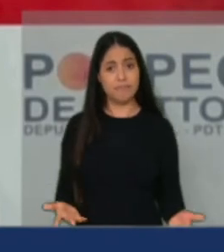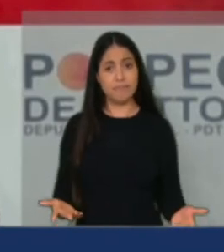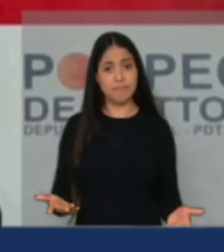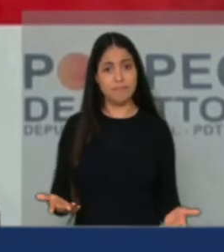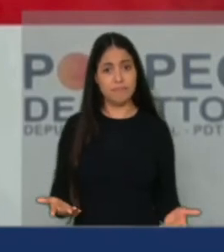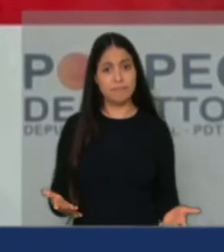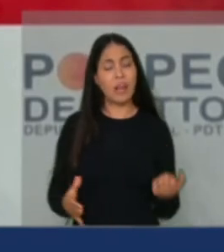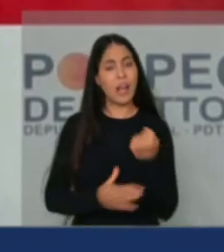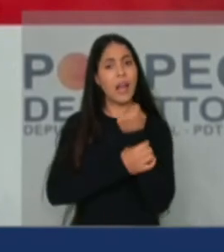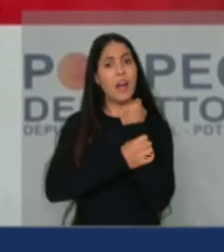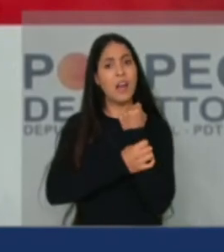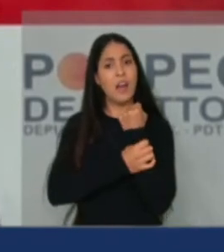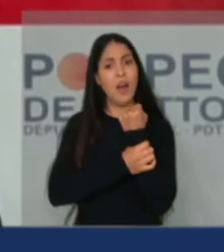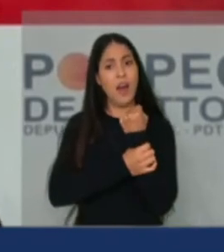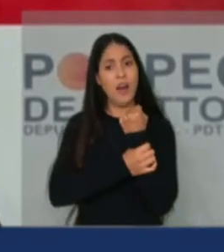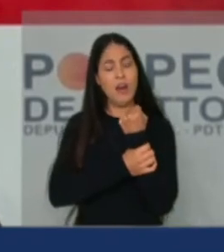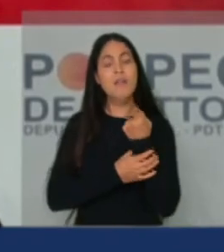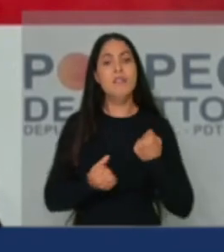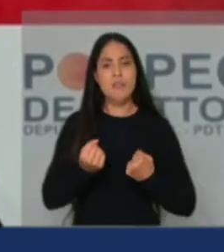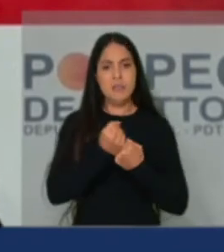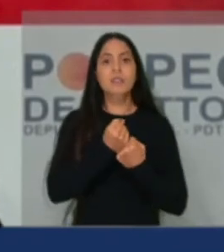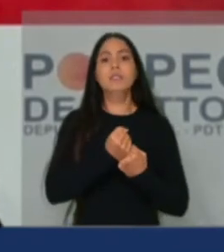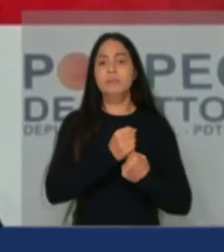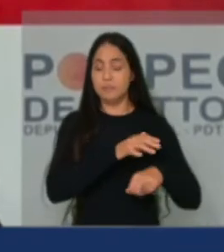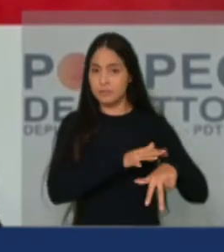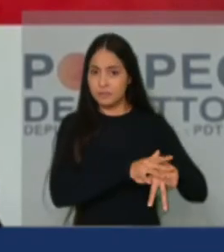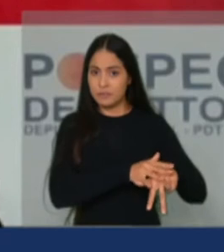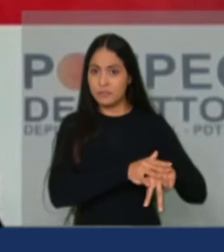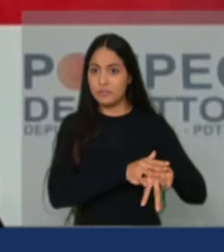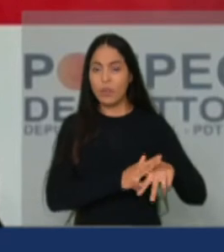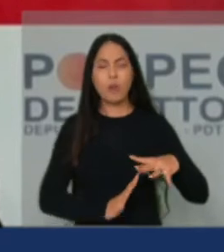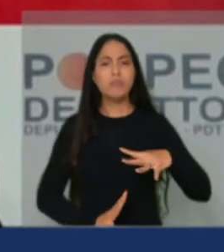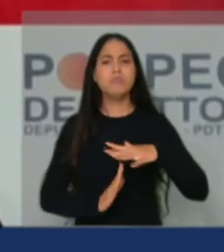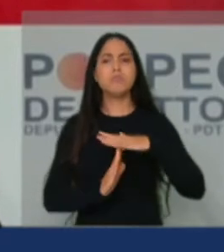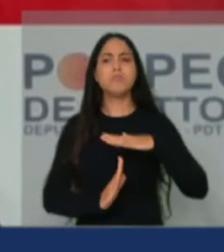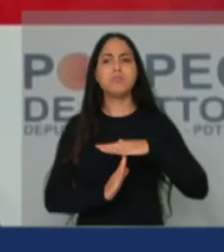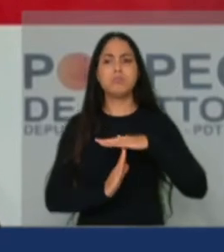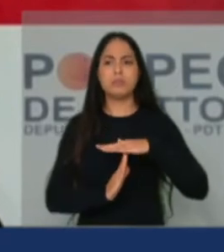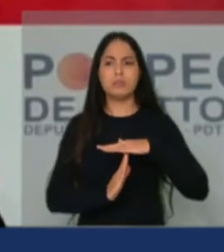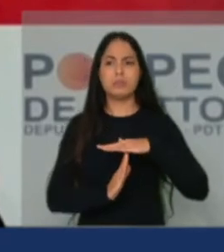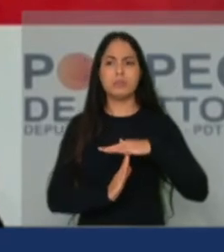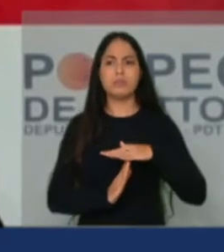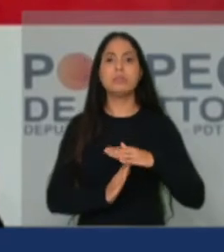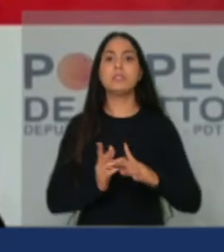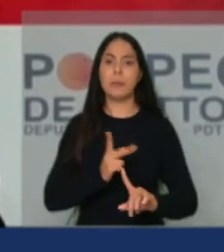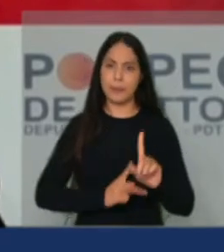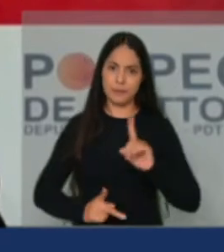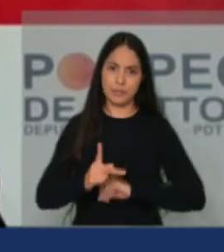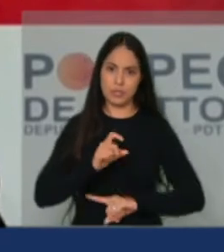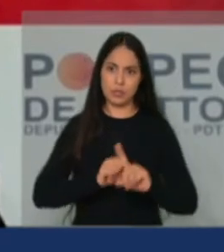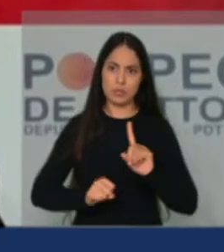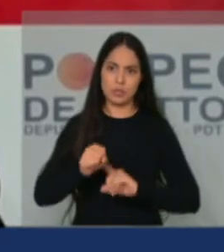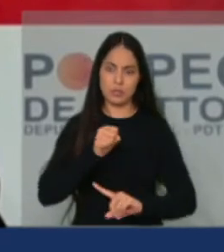GARANTINDO QUE ESTE AUXÍLIO DOENÇA, ACUMULADO COM APOSENTADORIA, NÃO ULTRAPASSE O TETO DA PREVIDÊNCIA, POR ISSO É ALGO MUITO CORRETO, MUITO B JUSTO PARA QUEM É